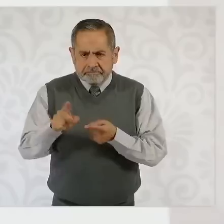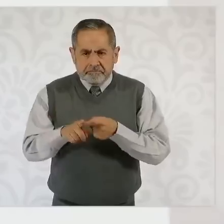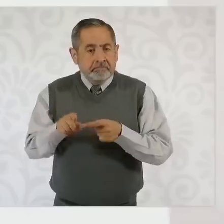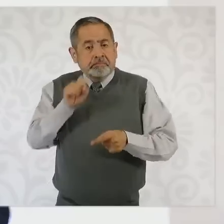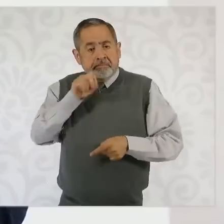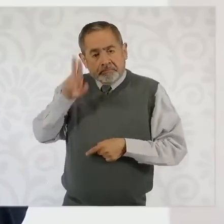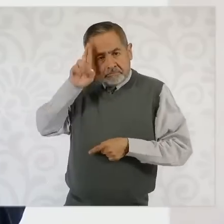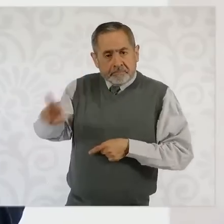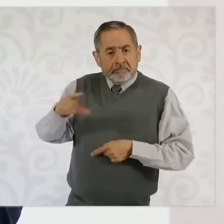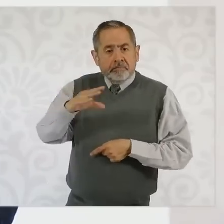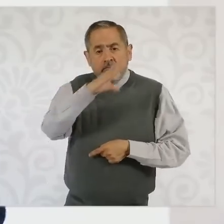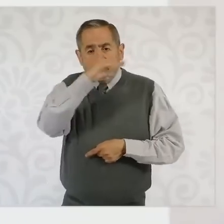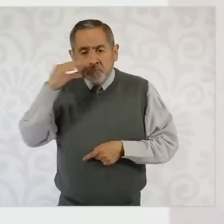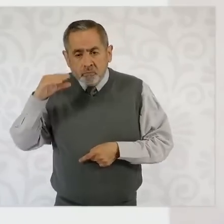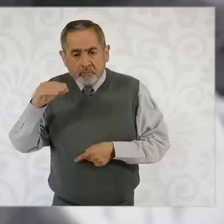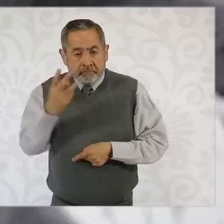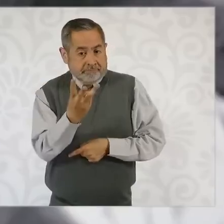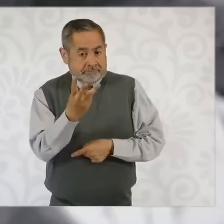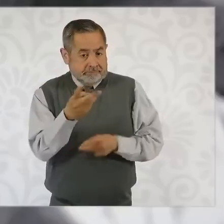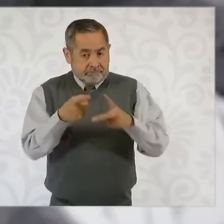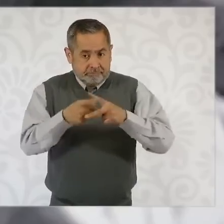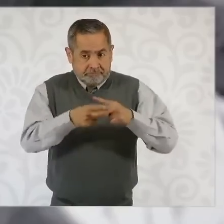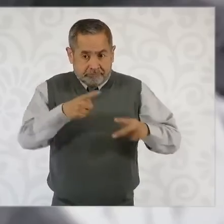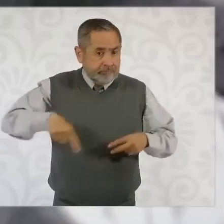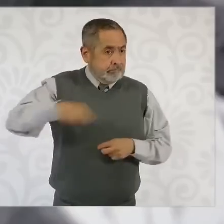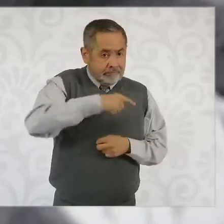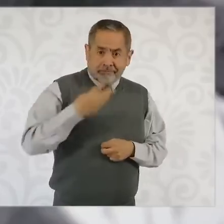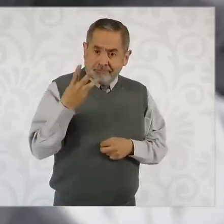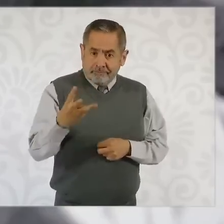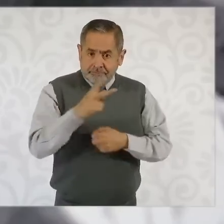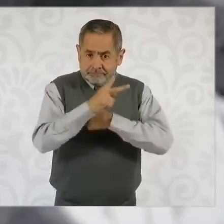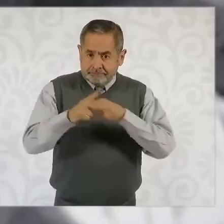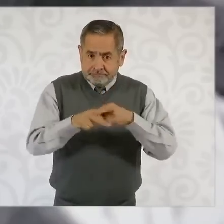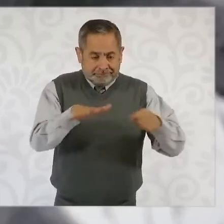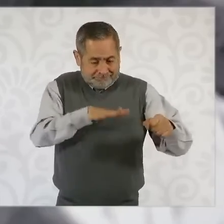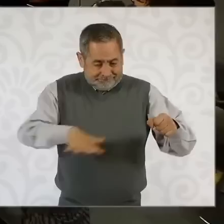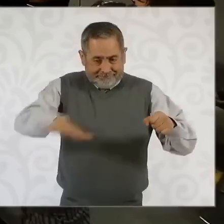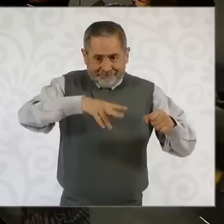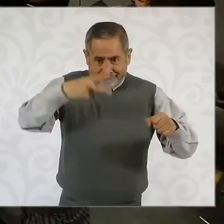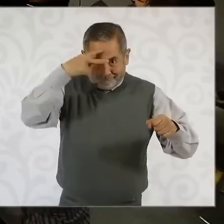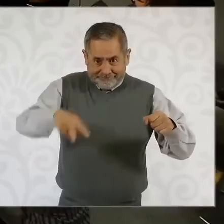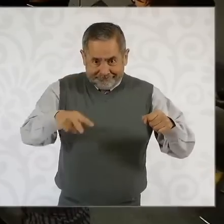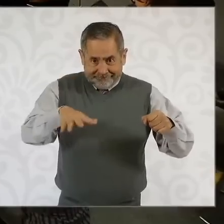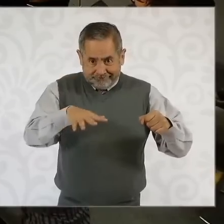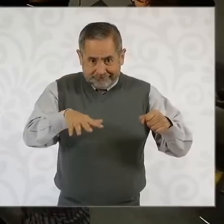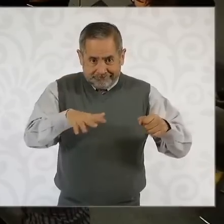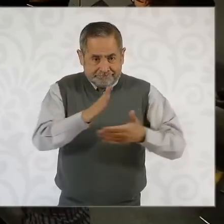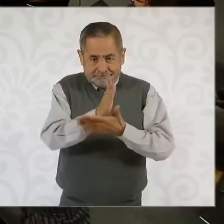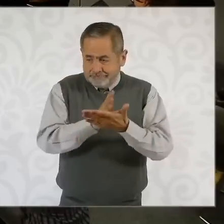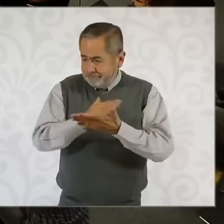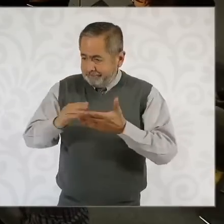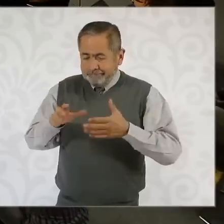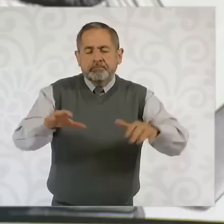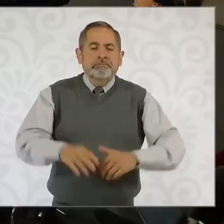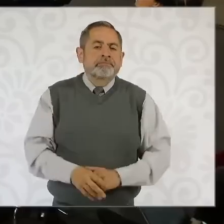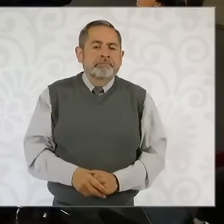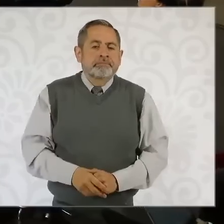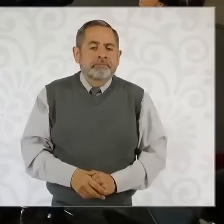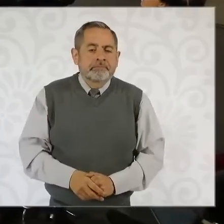porque está dividido en los tres países el golfo de México entonces por eso esta situación Buenos